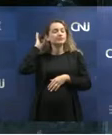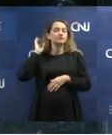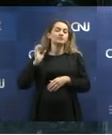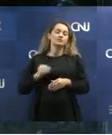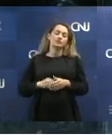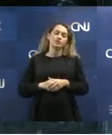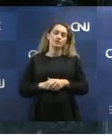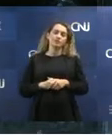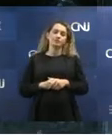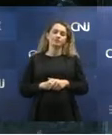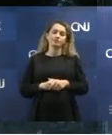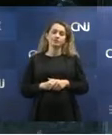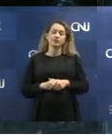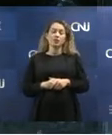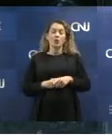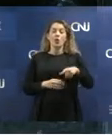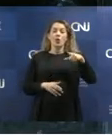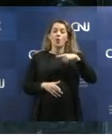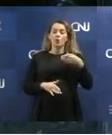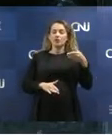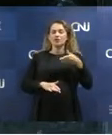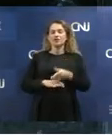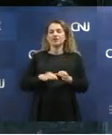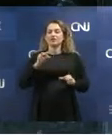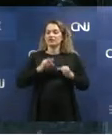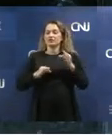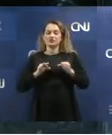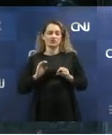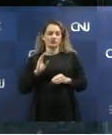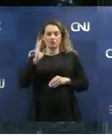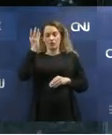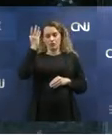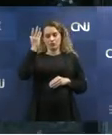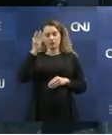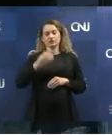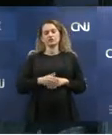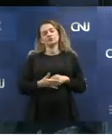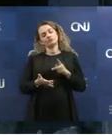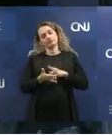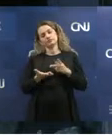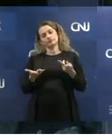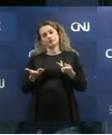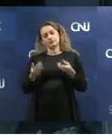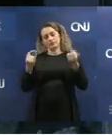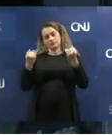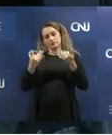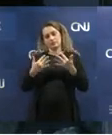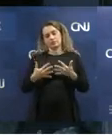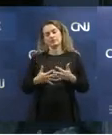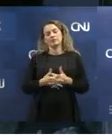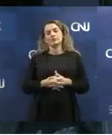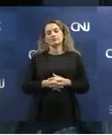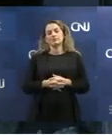Sistema de Justiça não funcionou. A verdade seja dita, não funcionou OAB, não funcionou